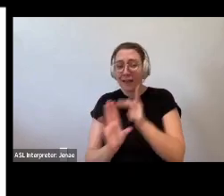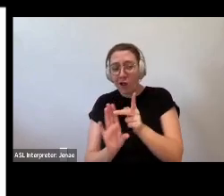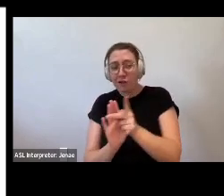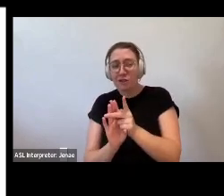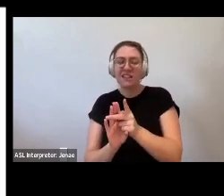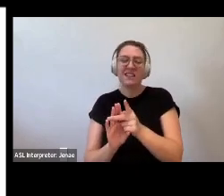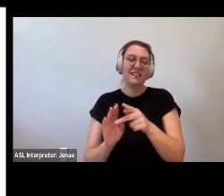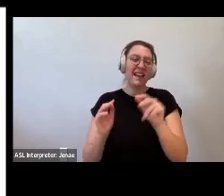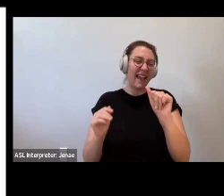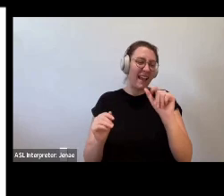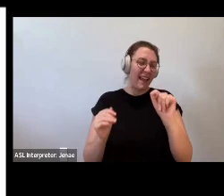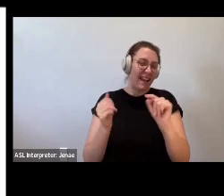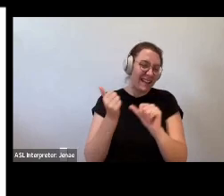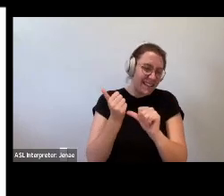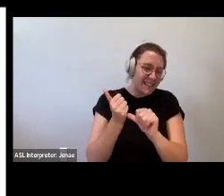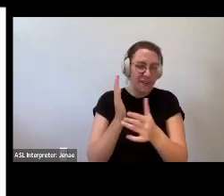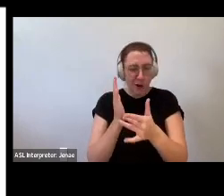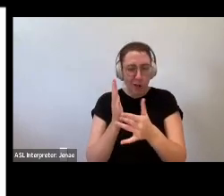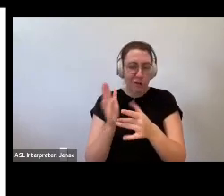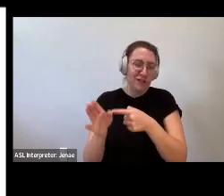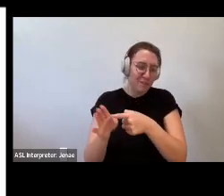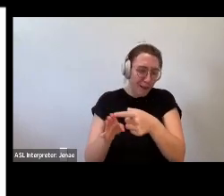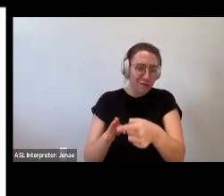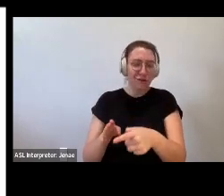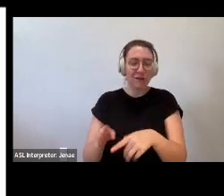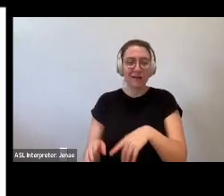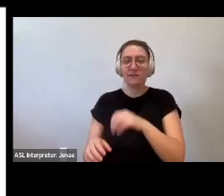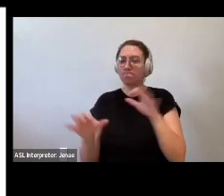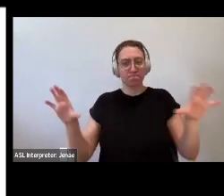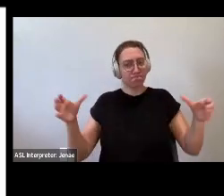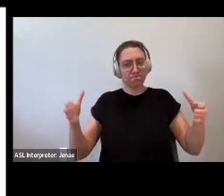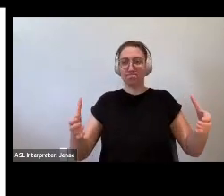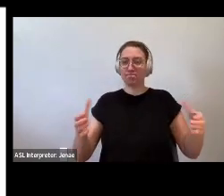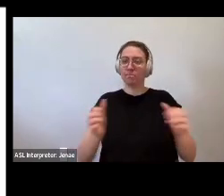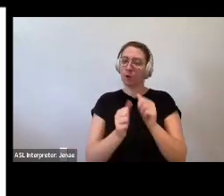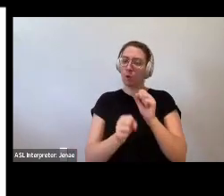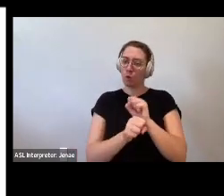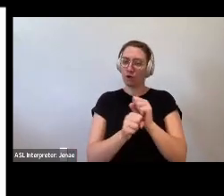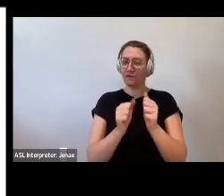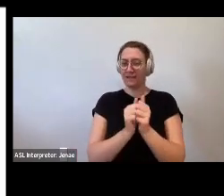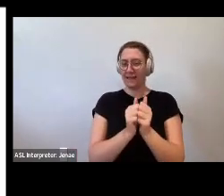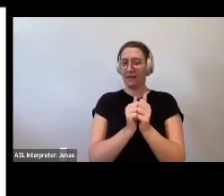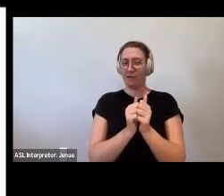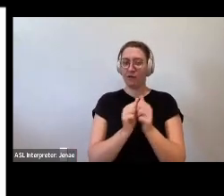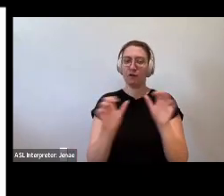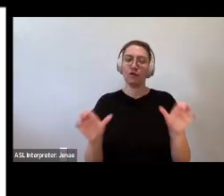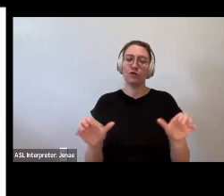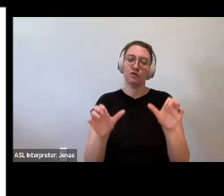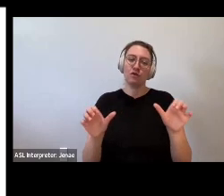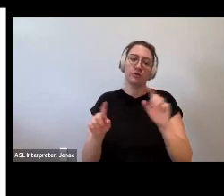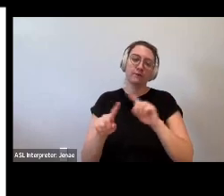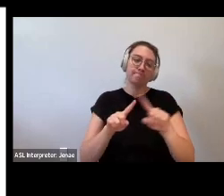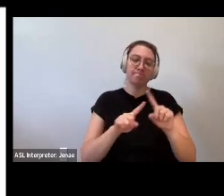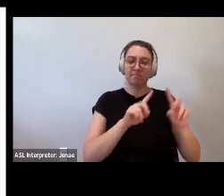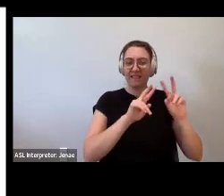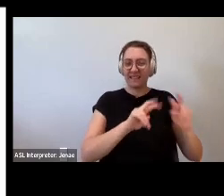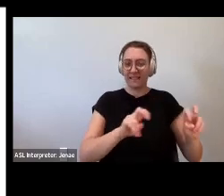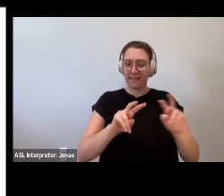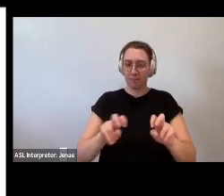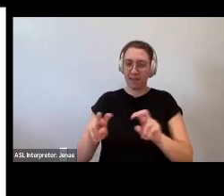los especialistas en tecnología de asistencia trabajen juntos para realizar una serie de evaluaciones al estudiante para